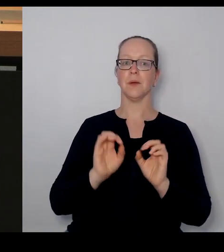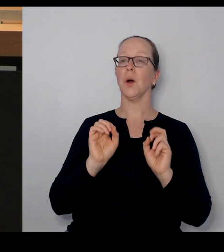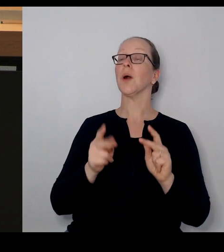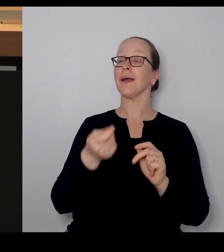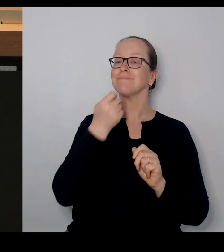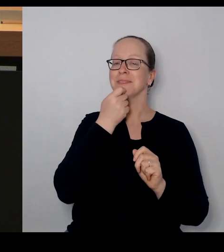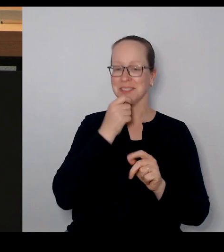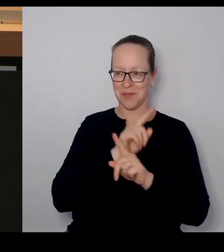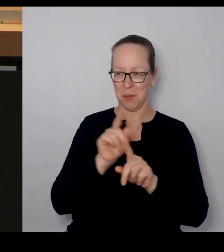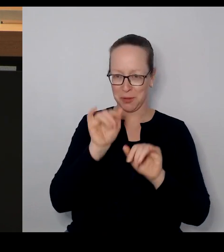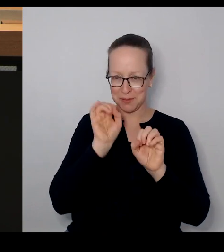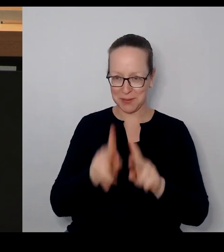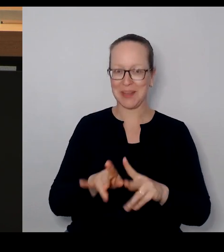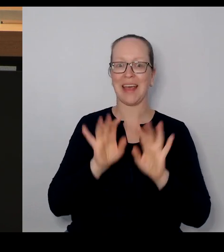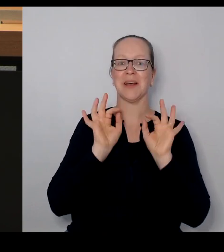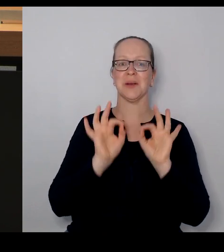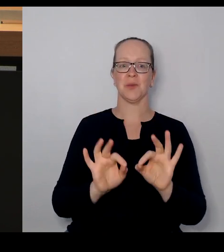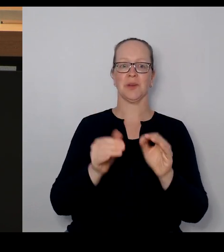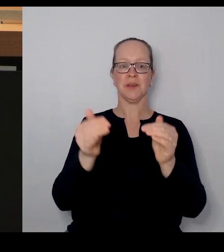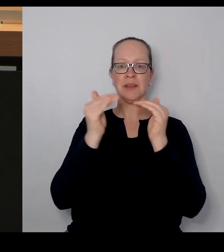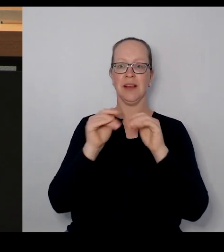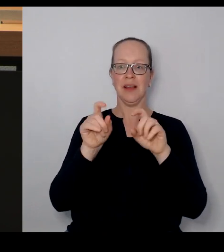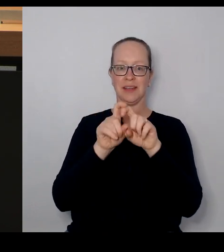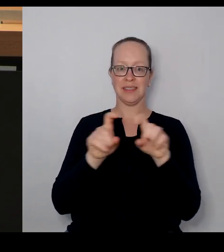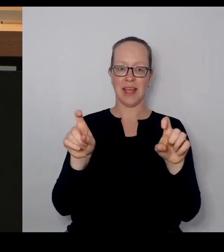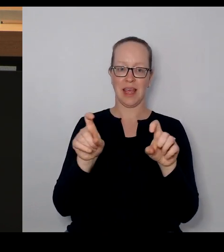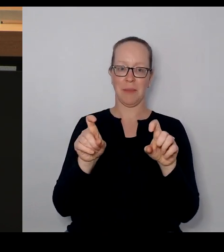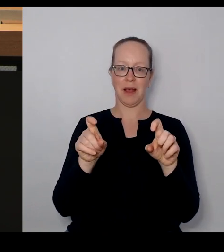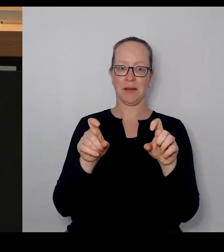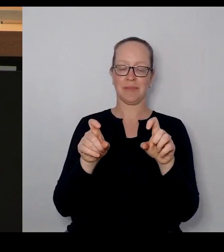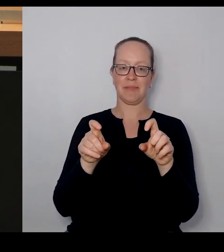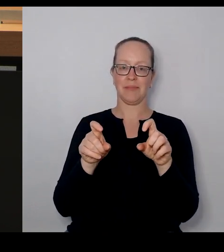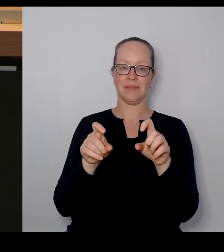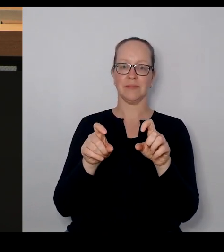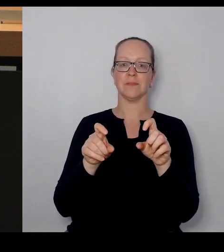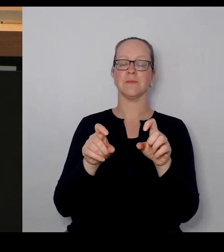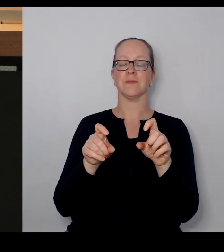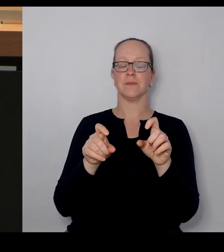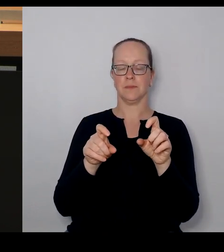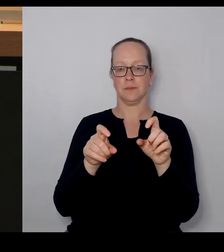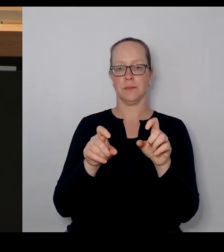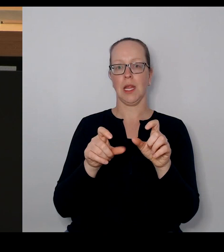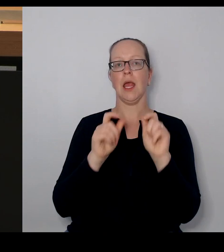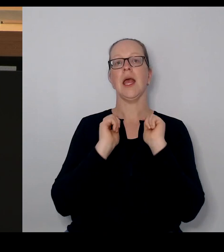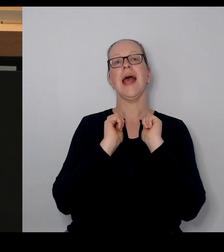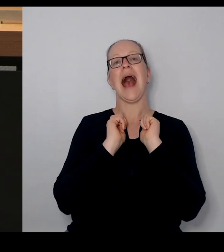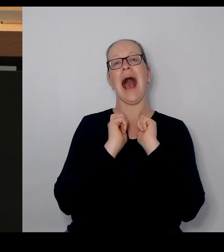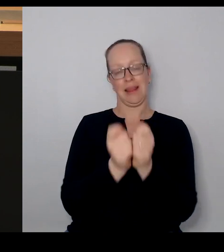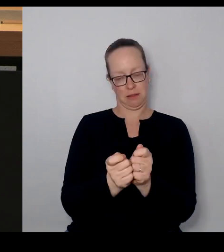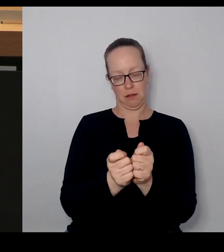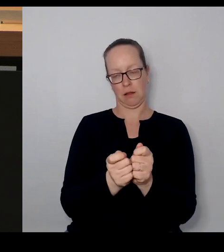Der Antrag ist also von den jeweiligen Fachpolitikerinnen sehr unterschiedlich gelesen.